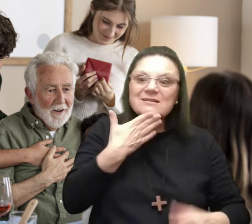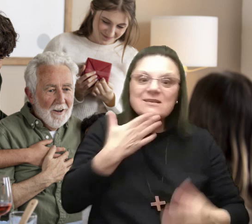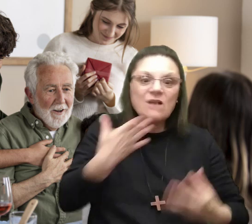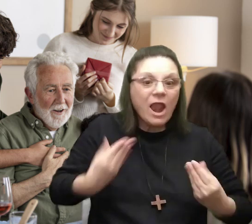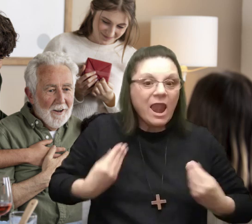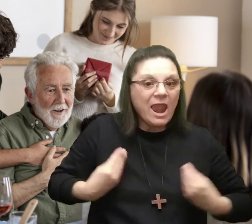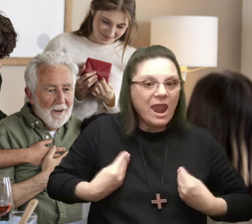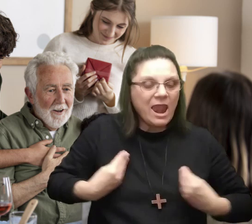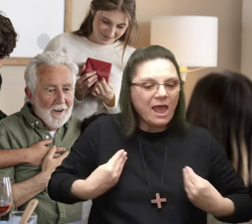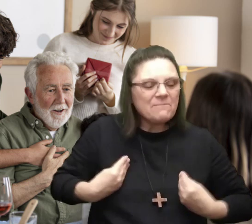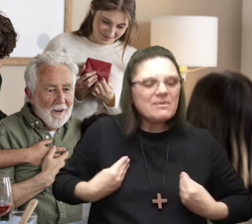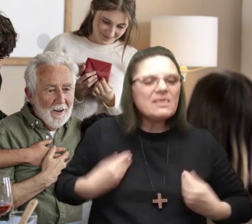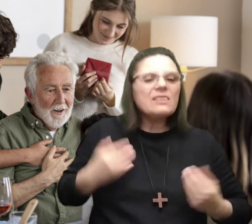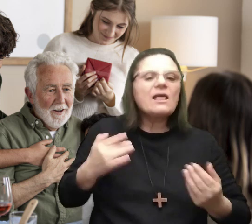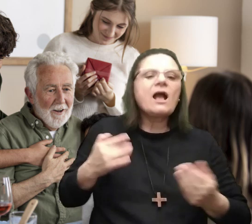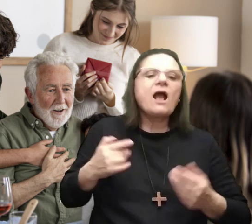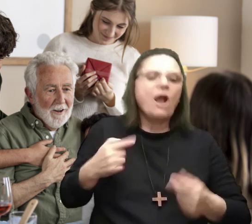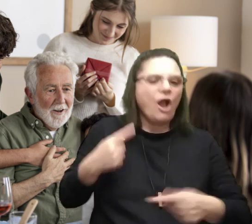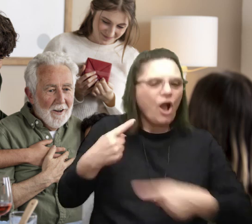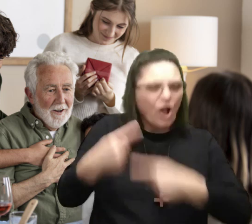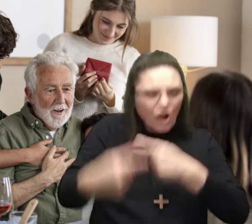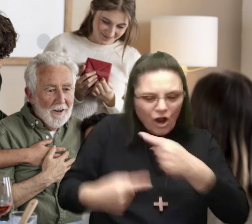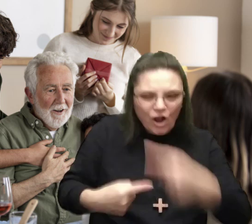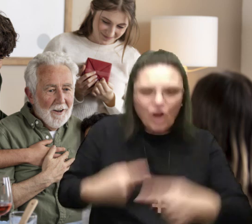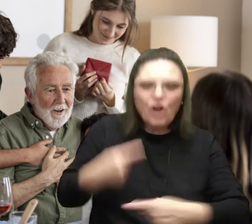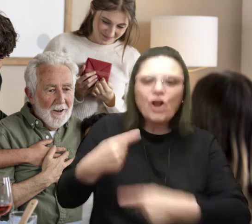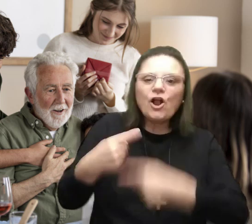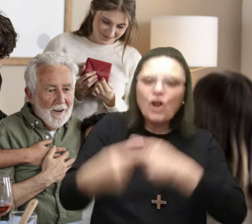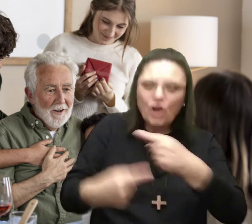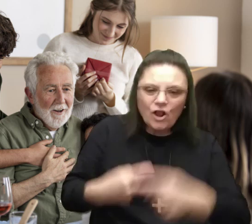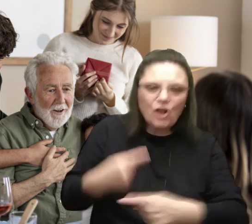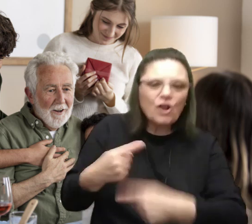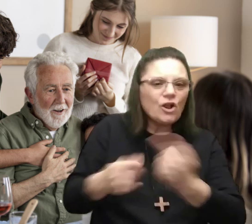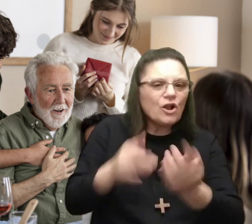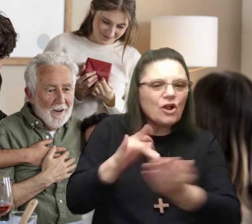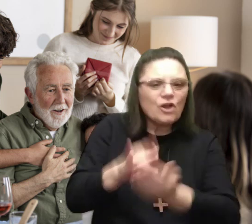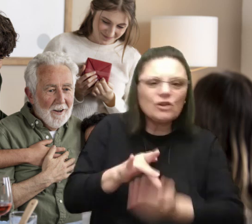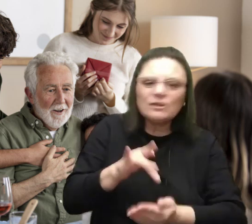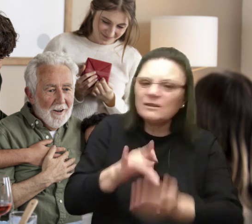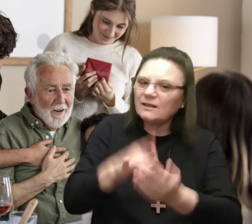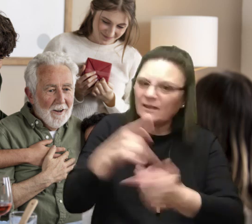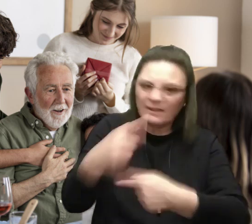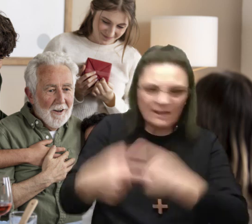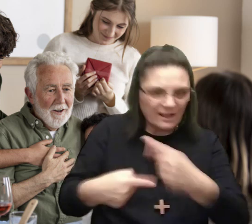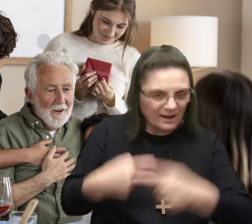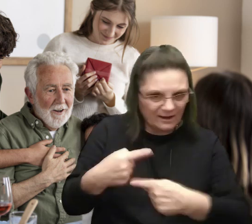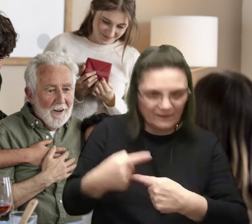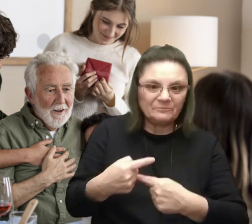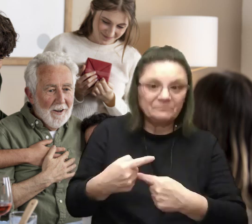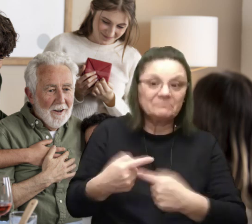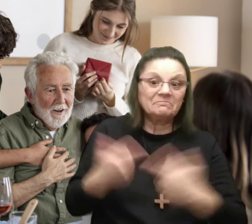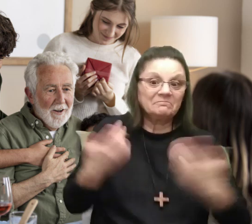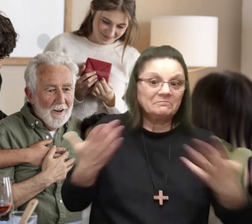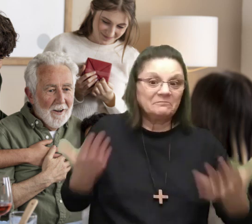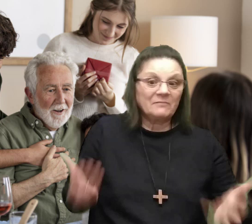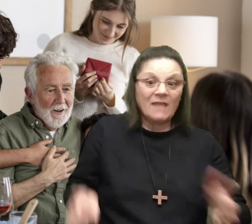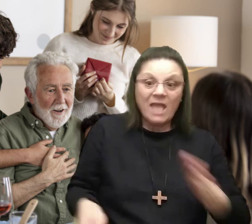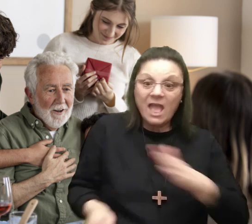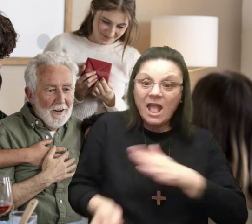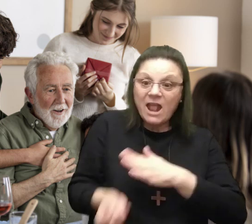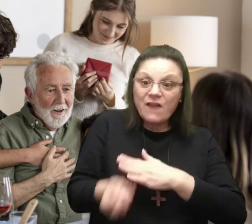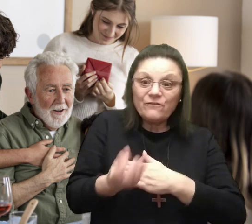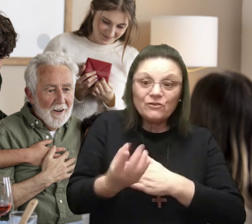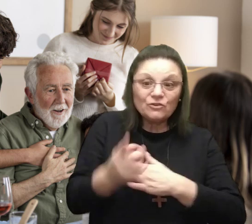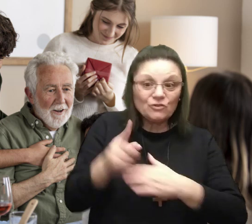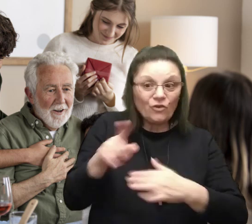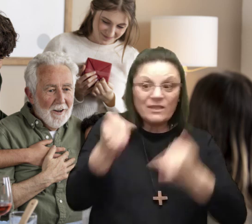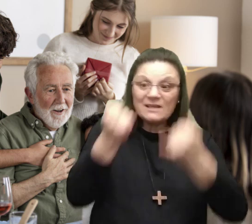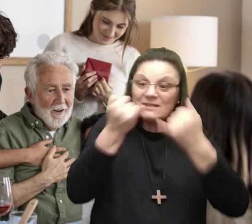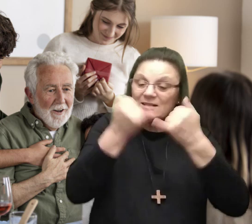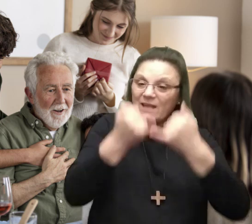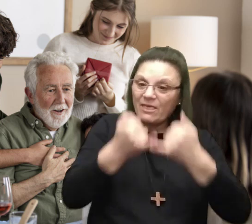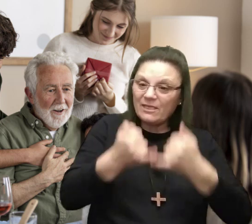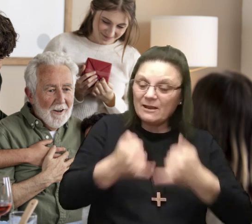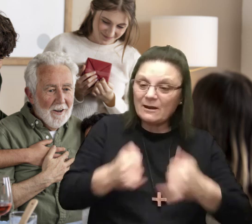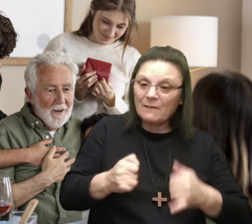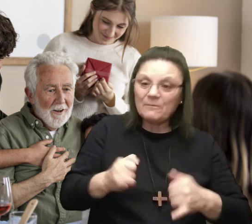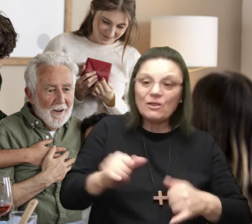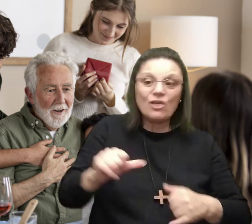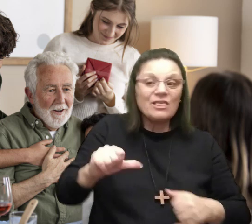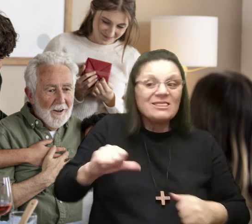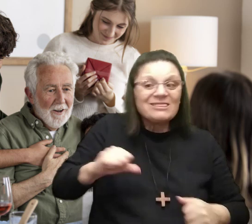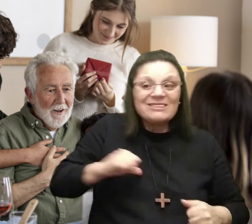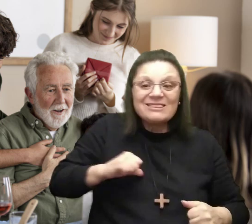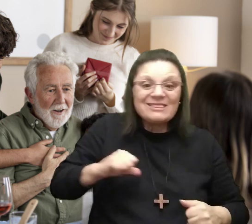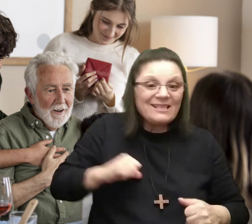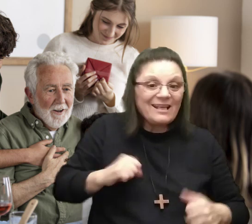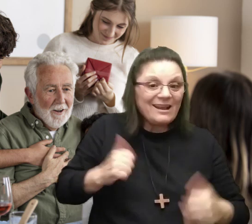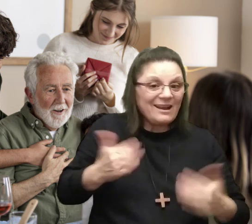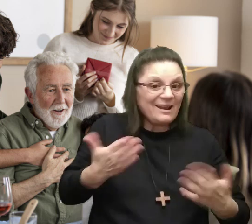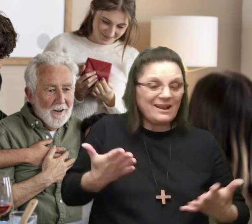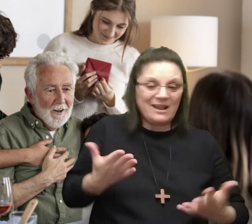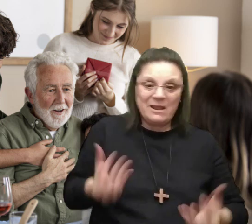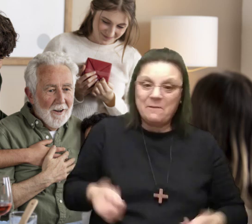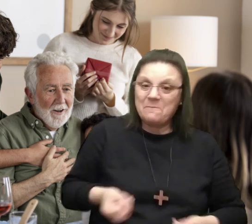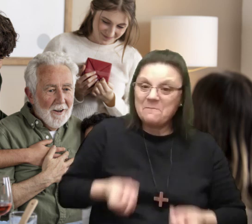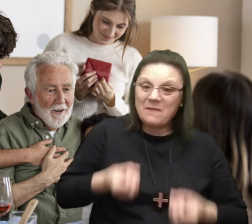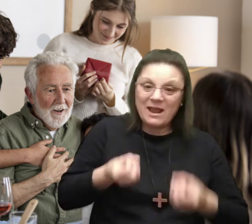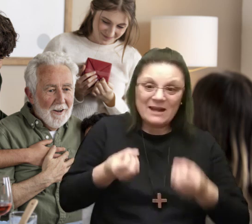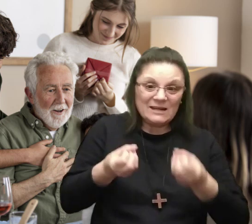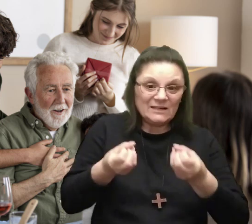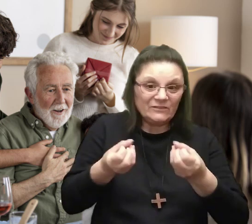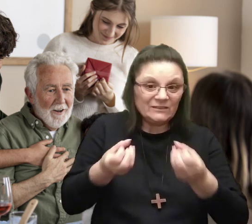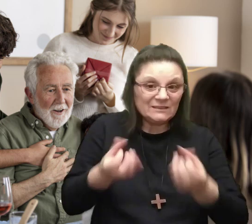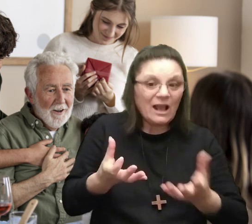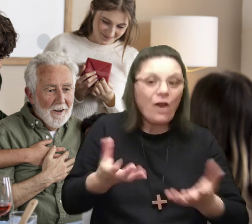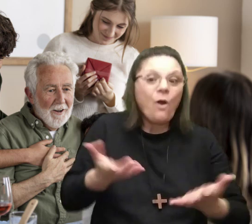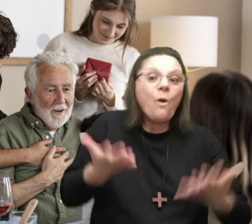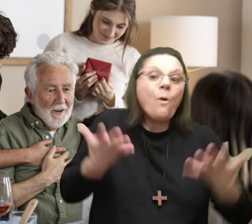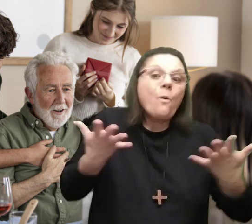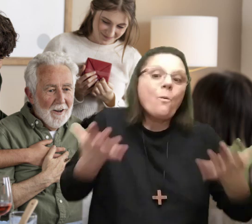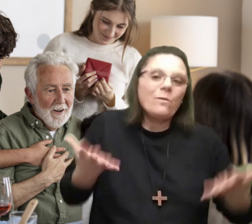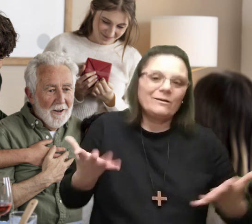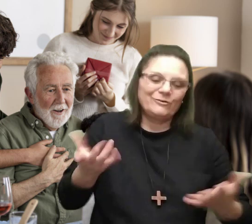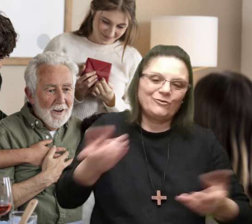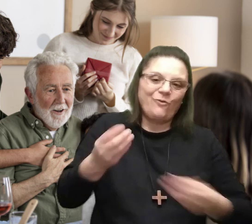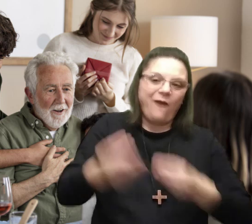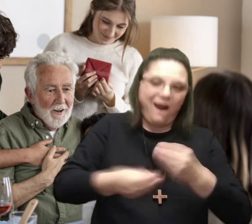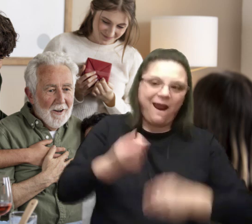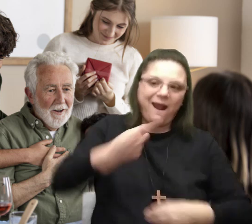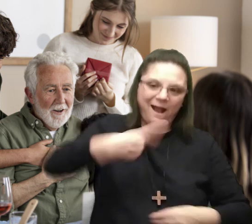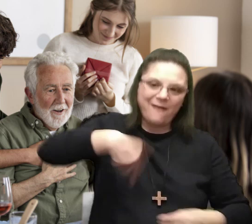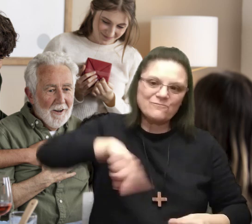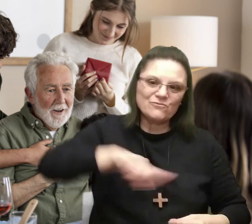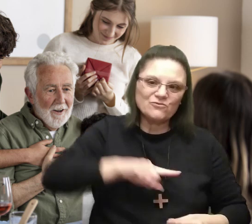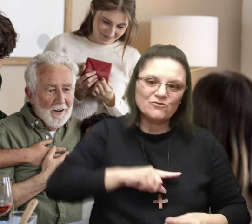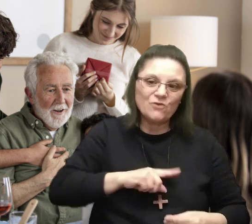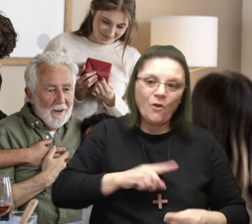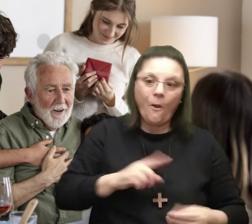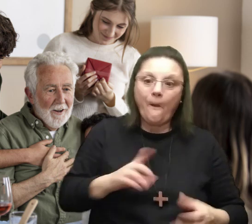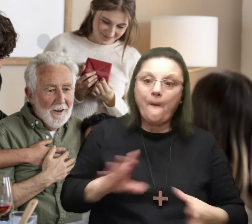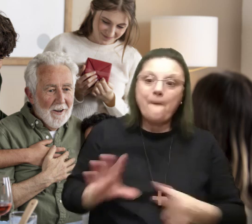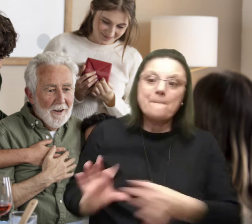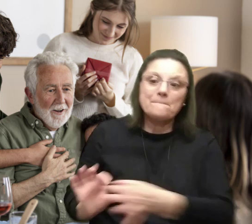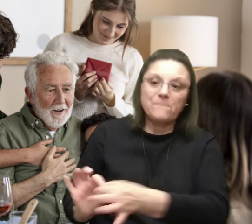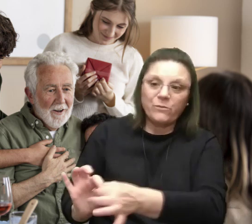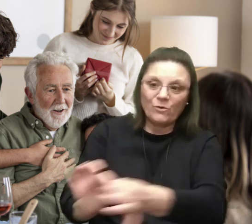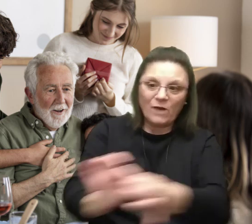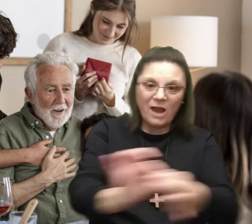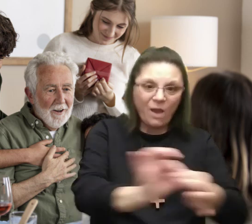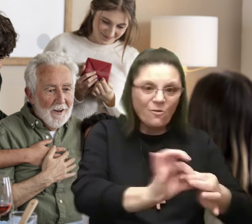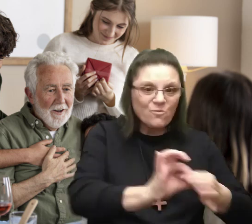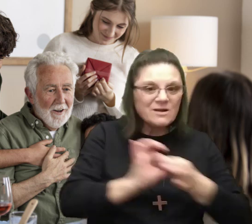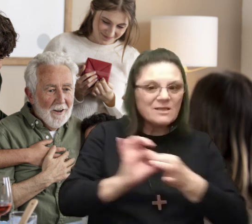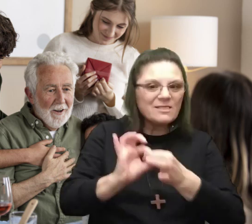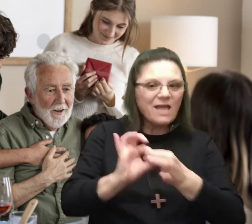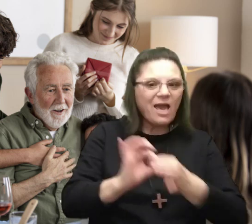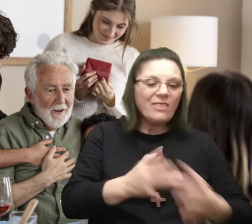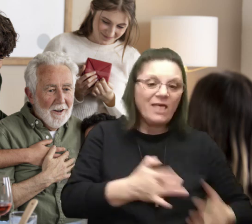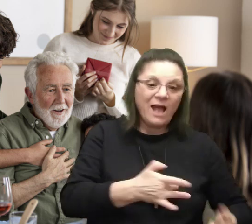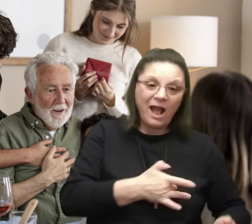signo en la vida cotidiana. El fruto de esta celebración tiene que manifestarse